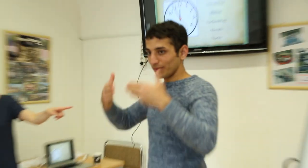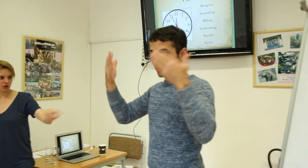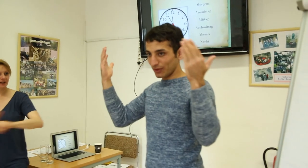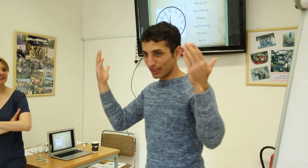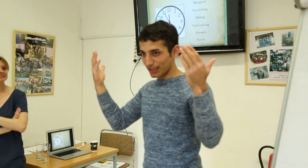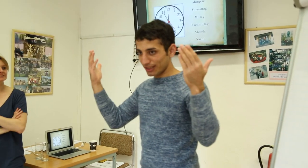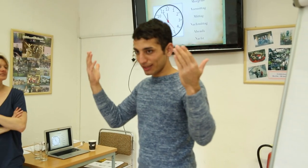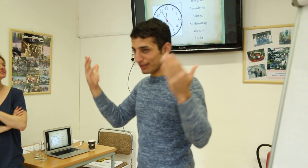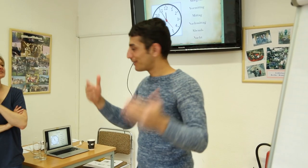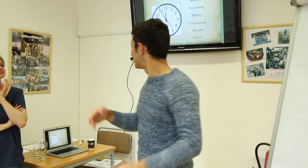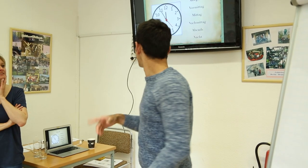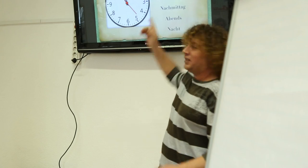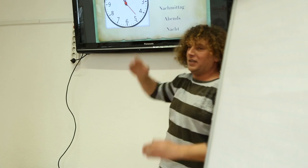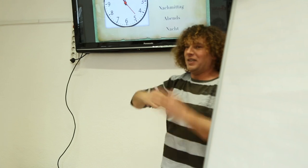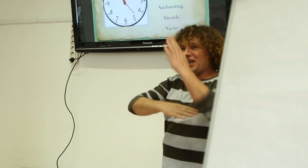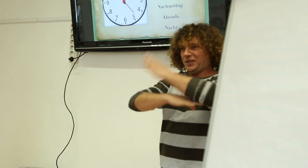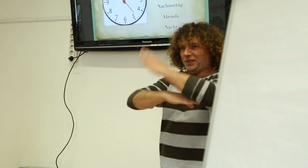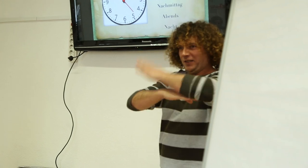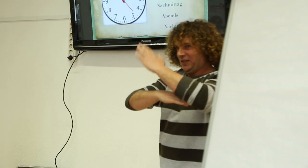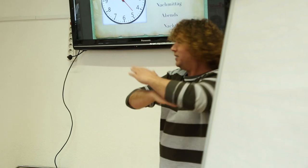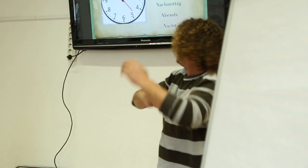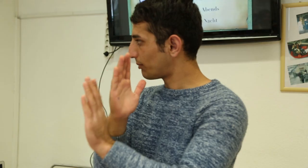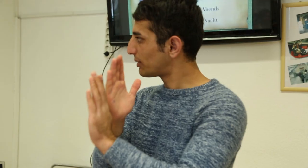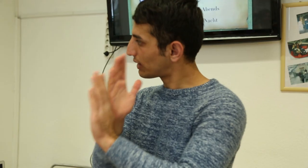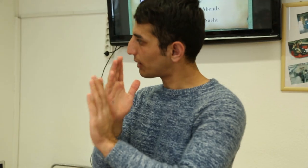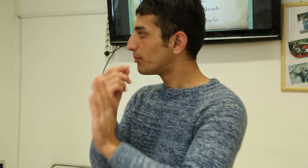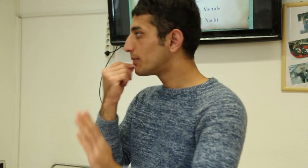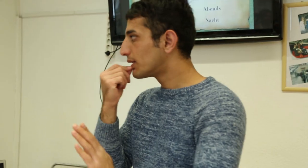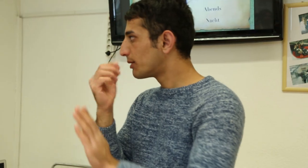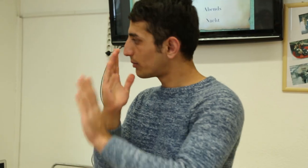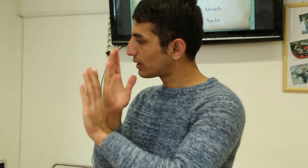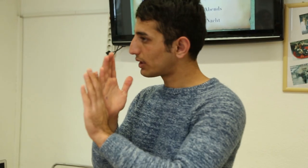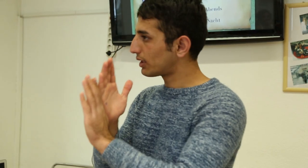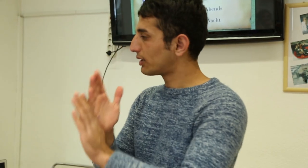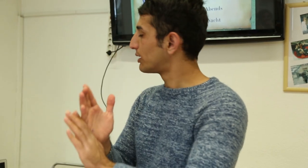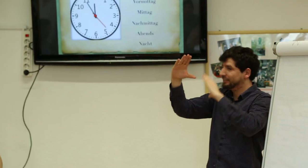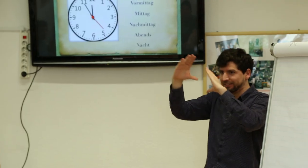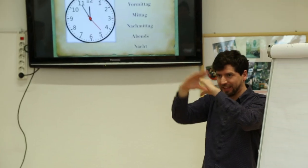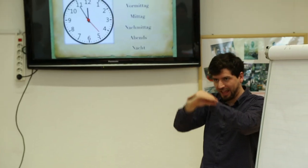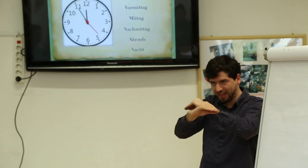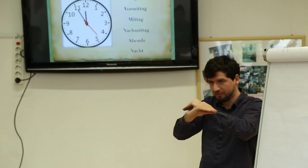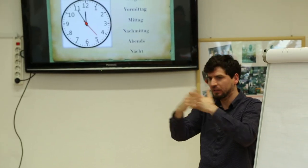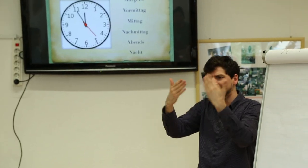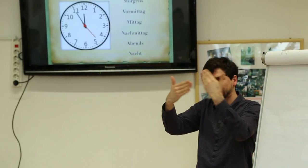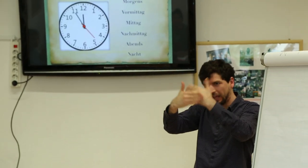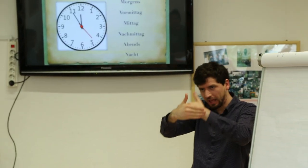Morgens Nachmittag Mittag Abend / Nacht